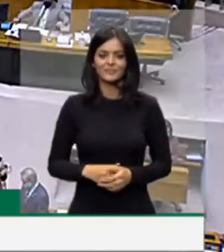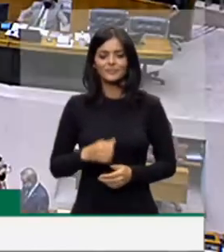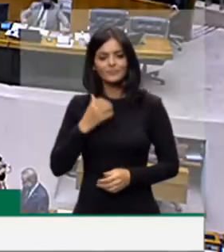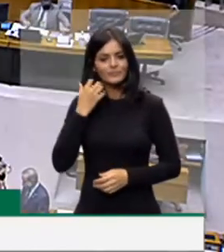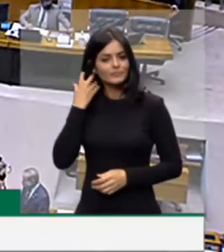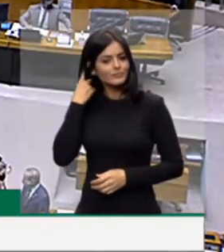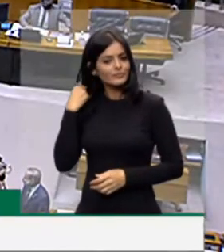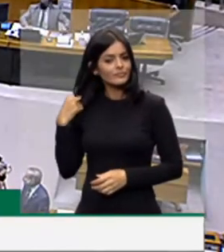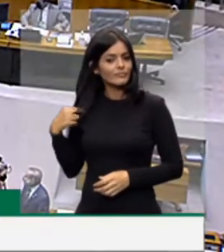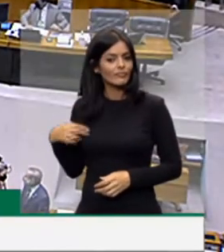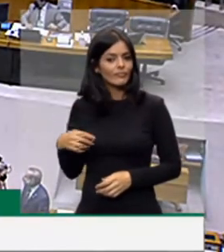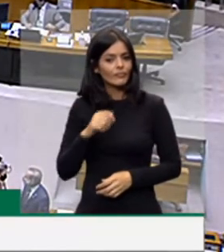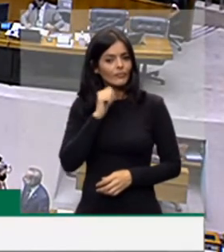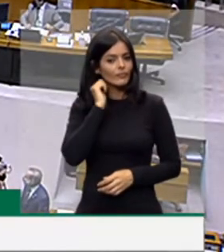O RELATÓRIO QUE FOI CORRIGIDO